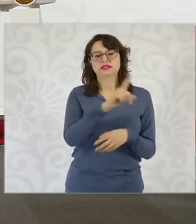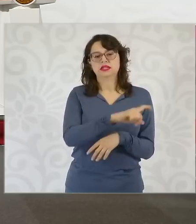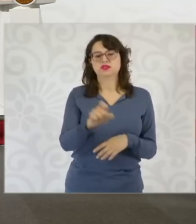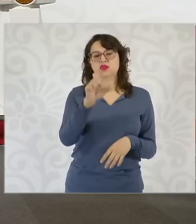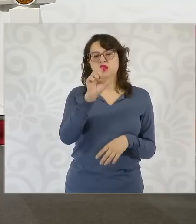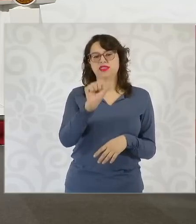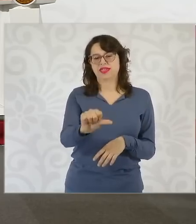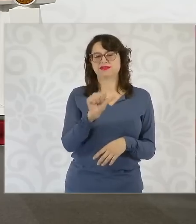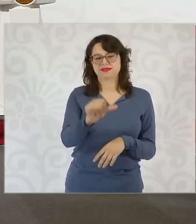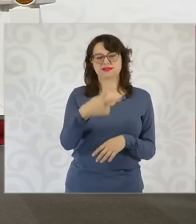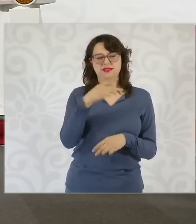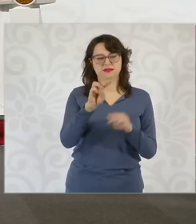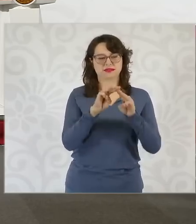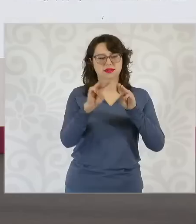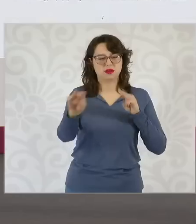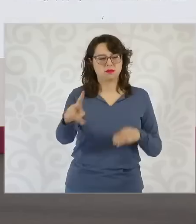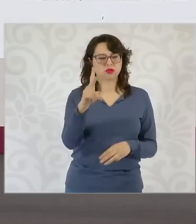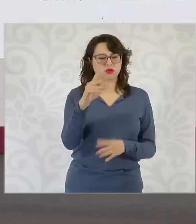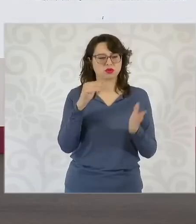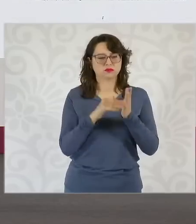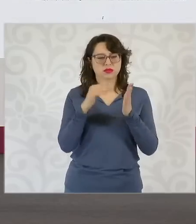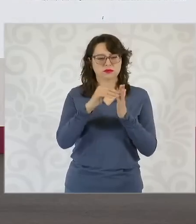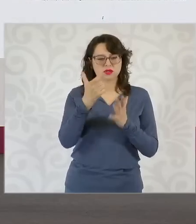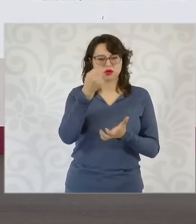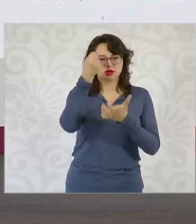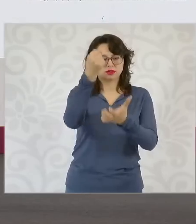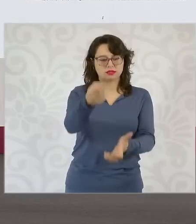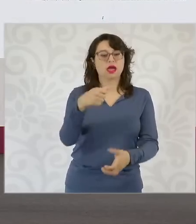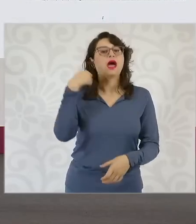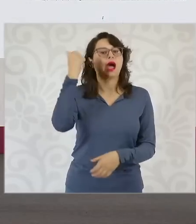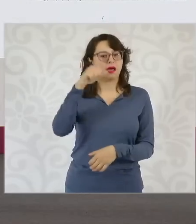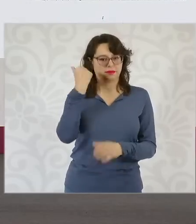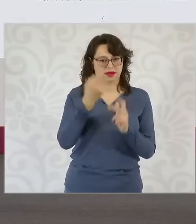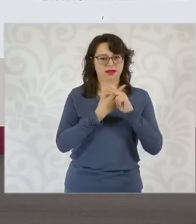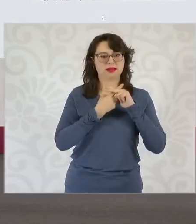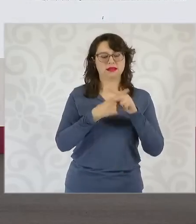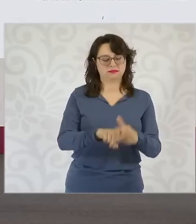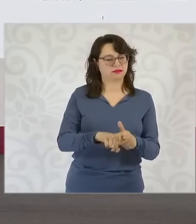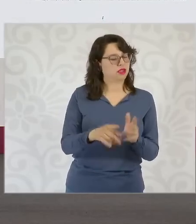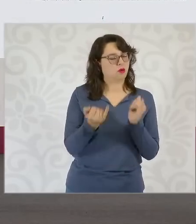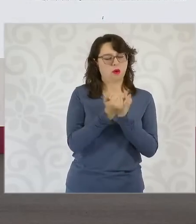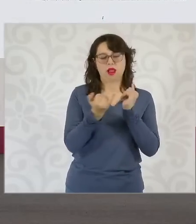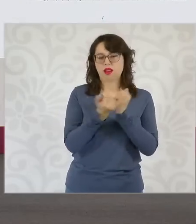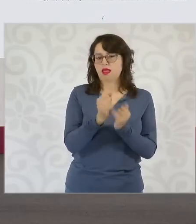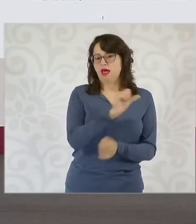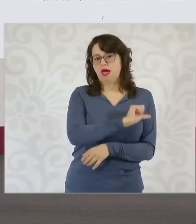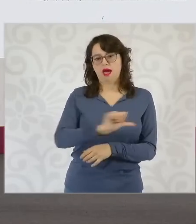una inversión de 2000 millones inicia en abril termina en diciembre aquí es una modernización